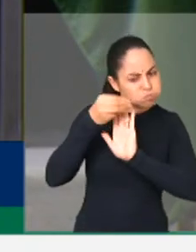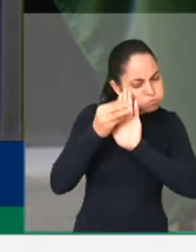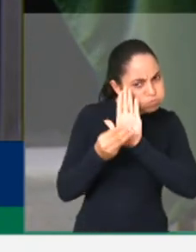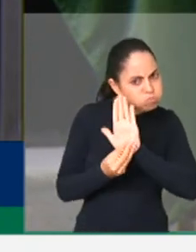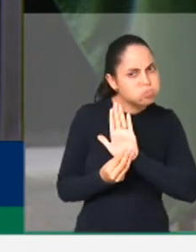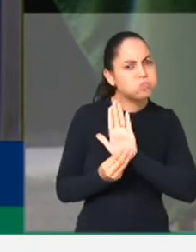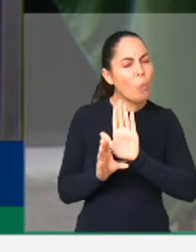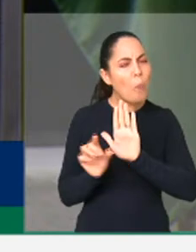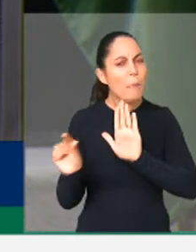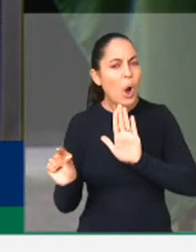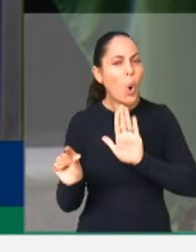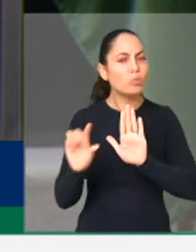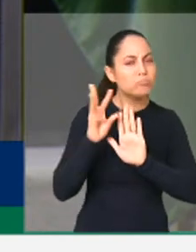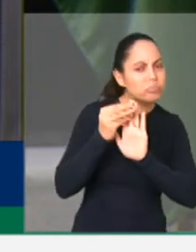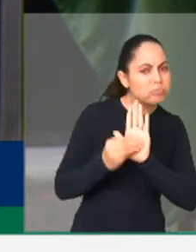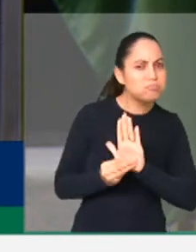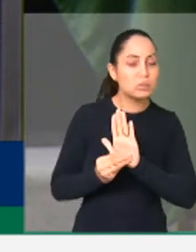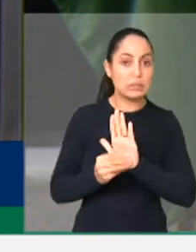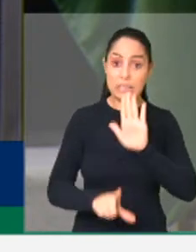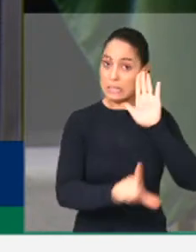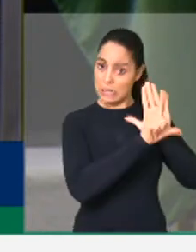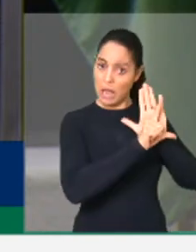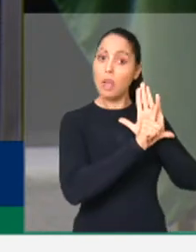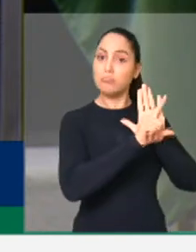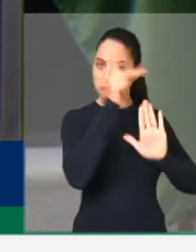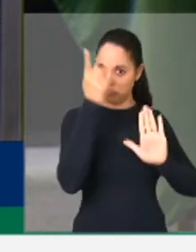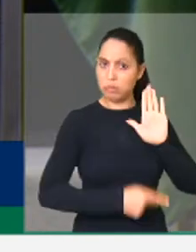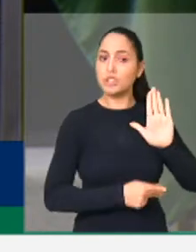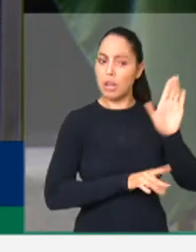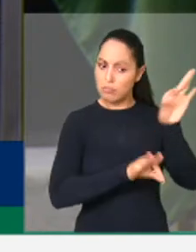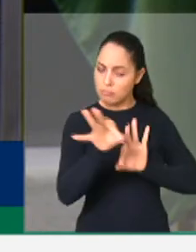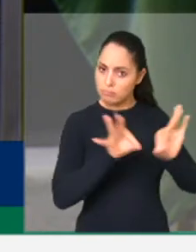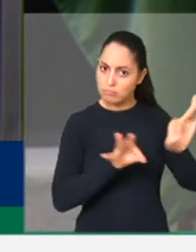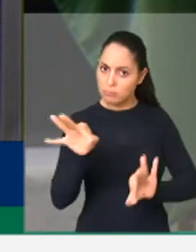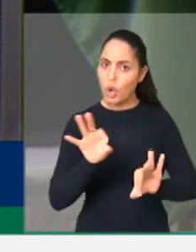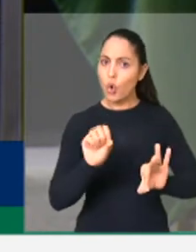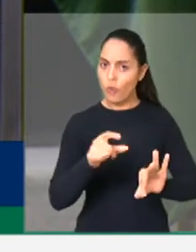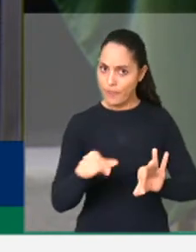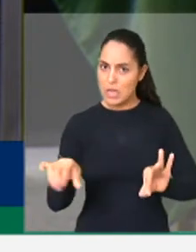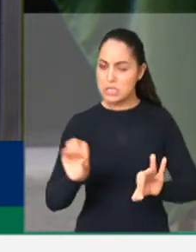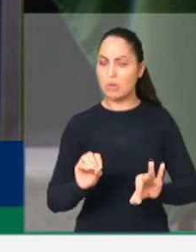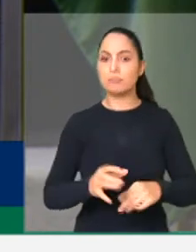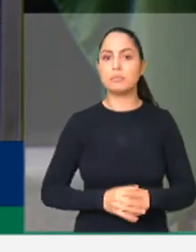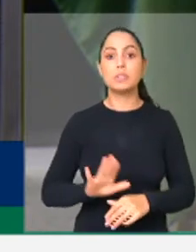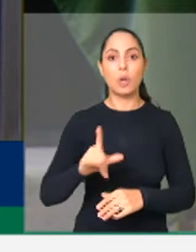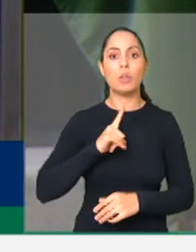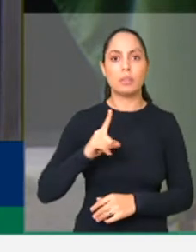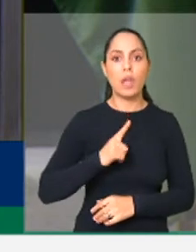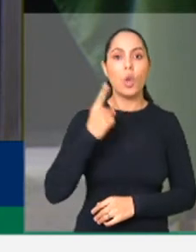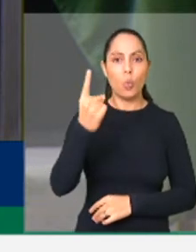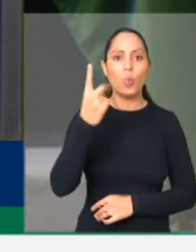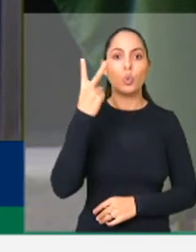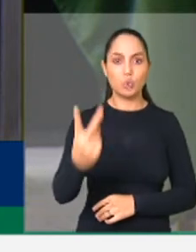MAIOR AVANÇO QUE EXISTIRÁ EMPECILHO DE EMPRESAS QUE QUEREM SOBREVIVER QUE PRECISAM DE UM NOVO MOMENTO, DE UM NOVO ALENTO, DIANTE DA DIFICULDADE